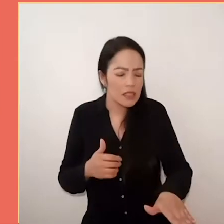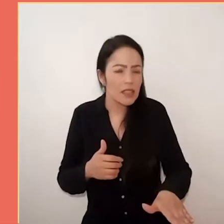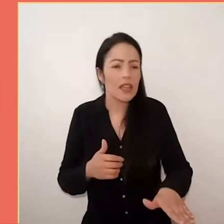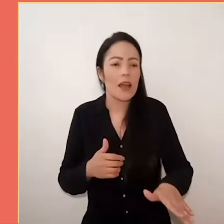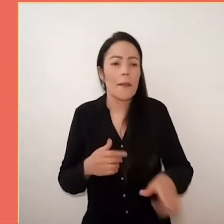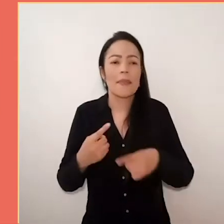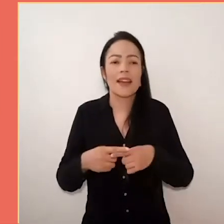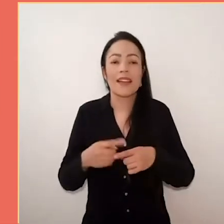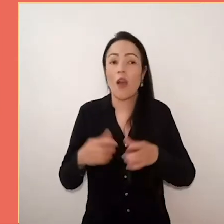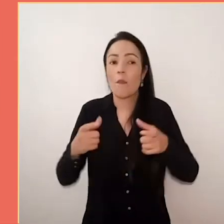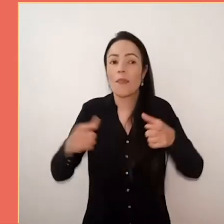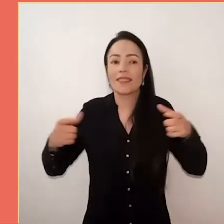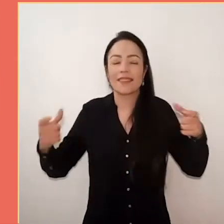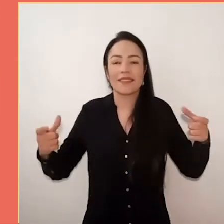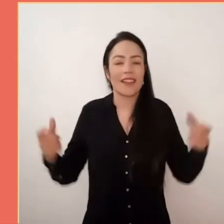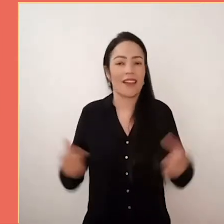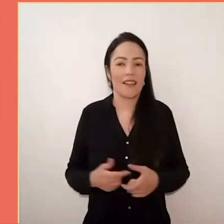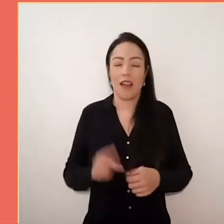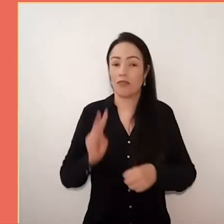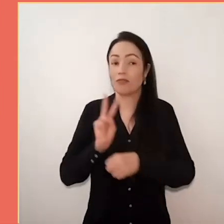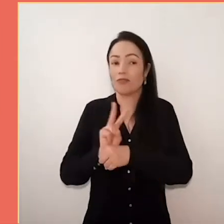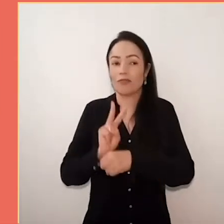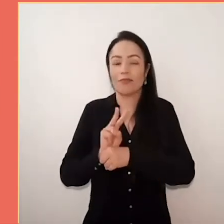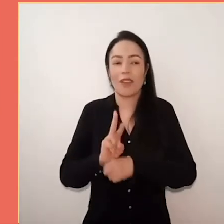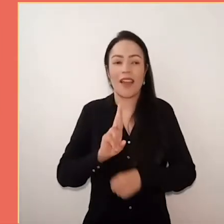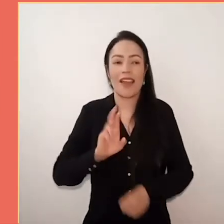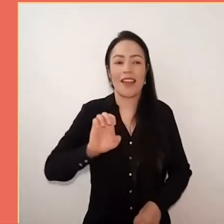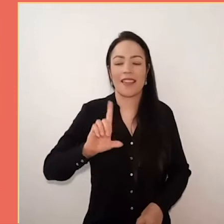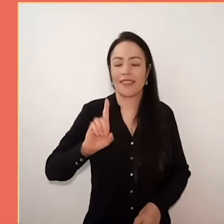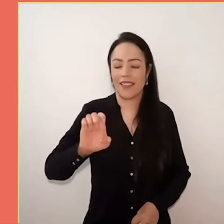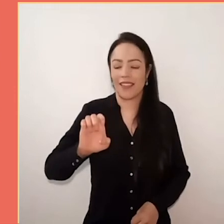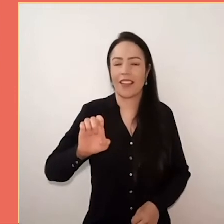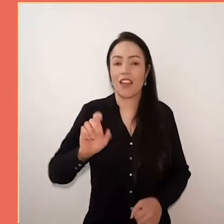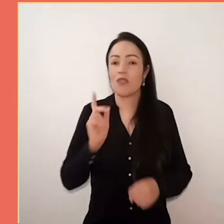para ter suporte nessa rede, encontrar suporte nessa rede.